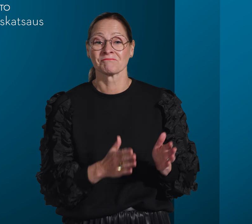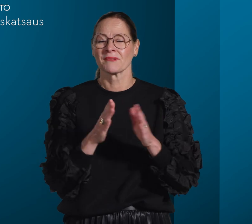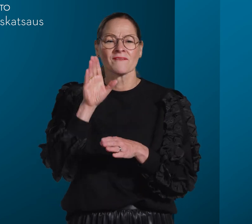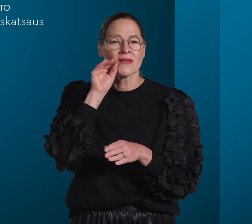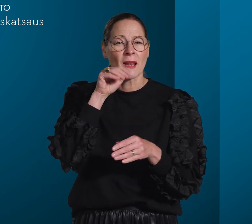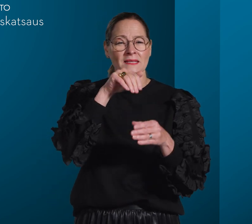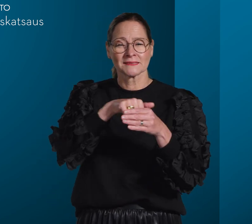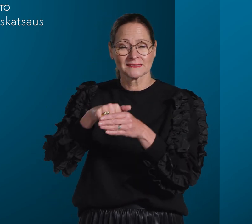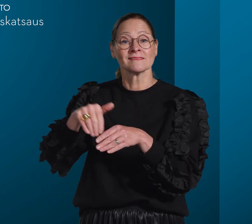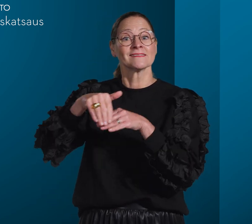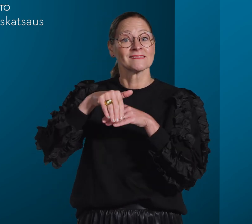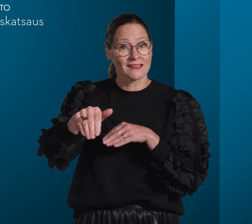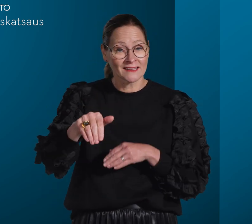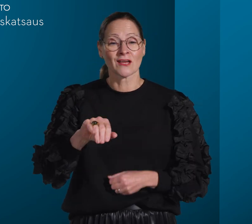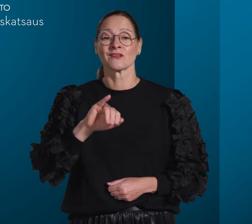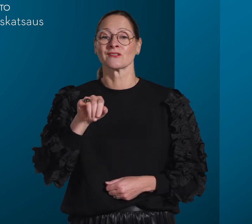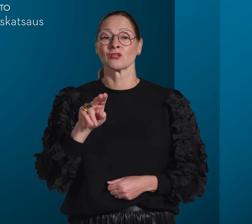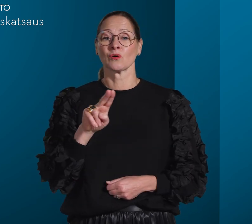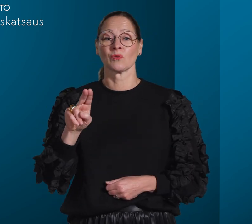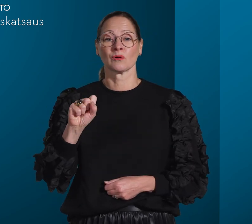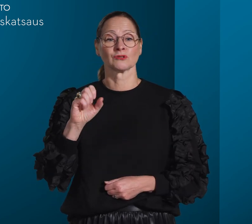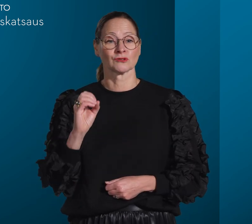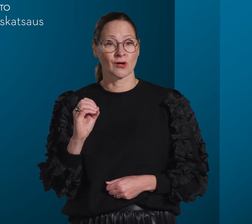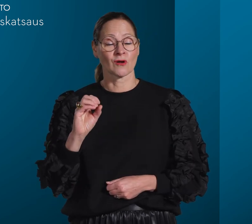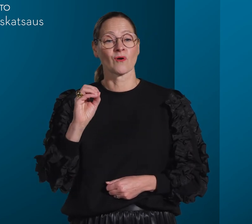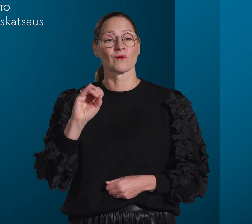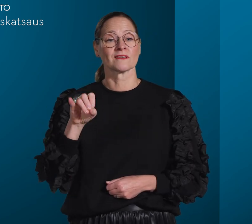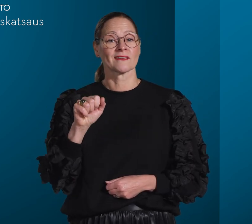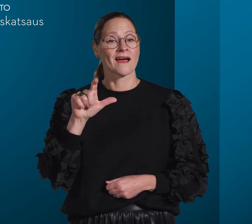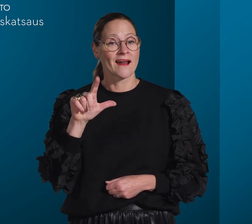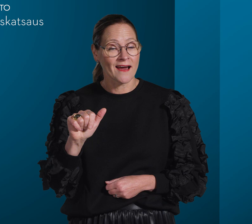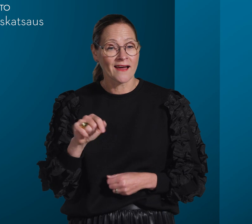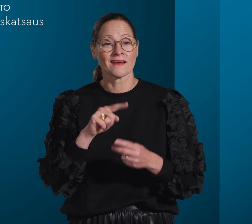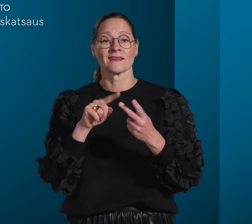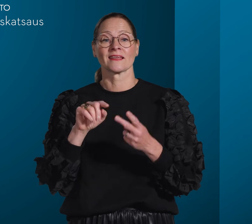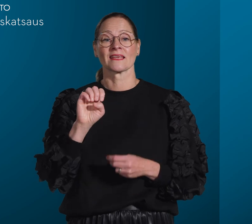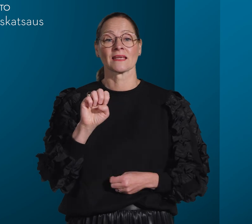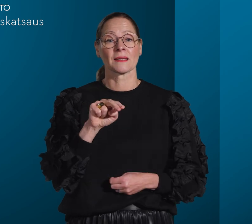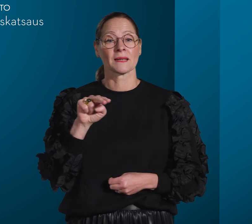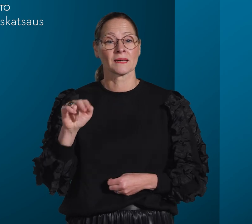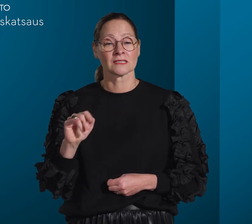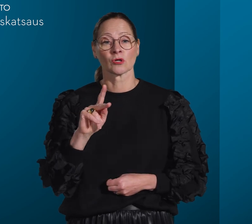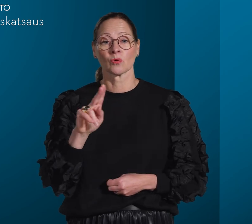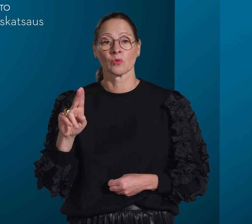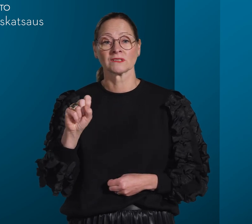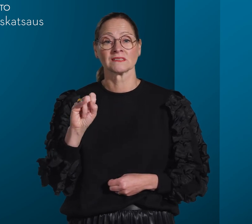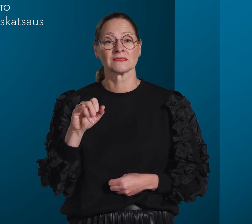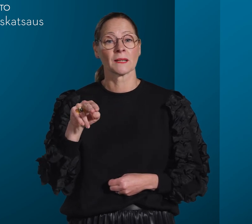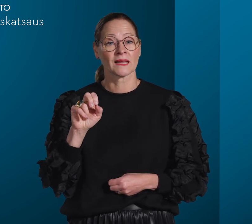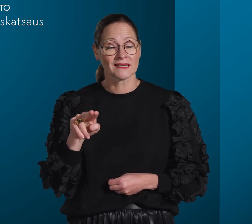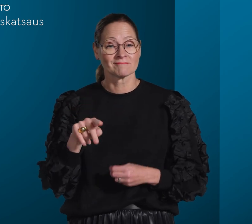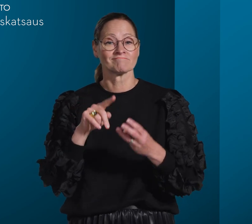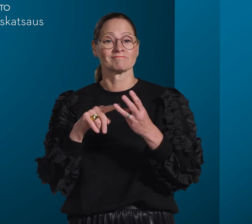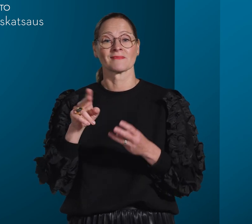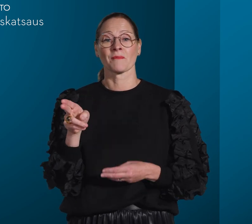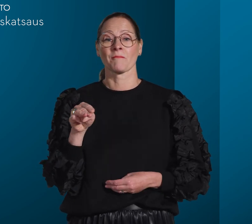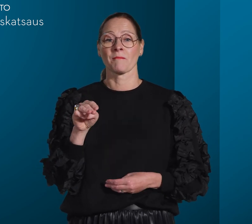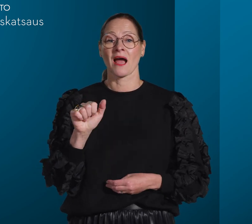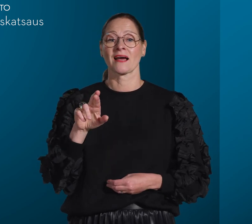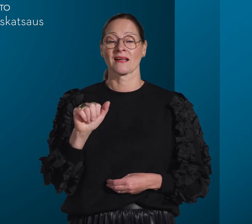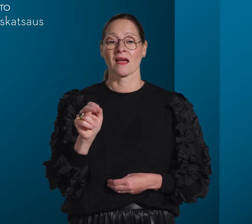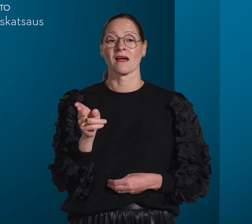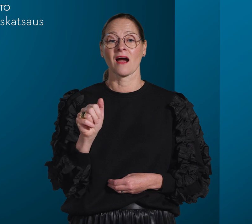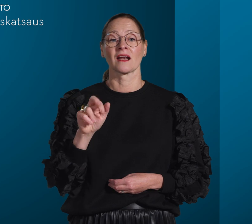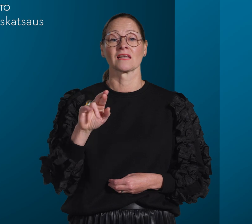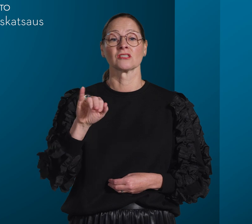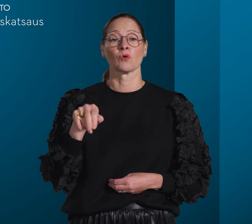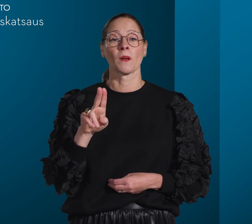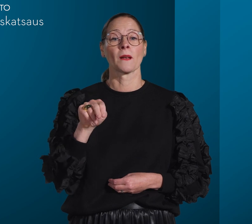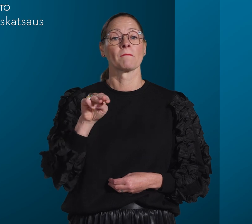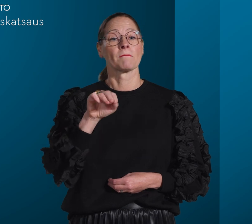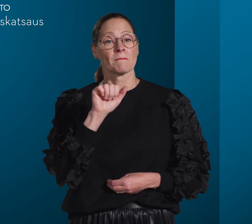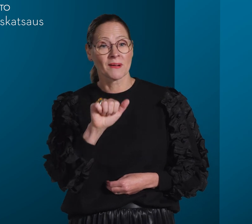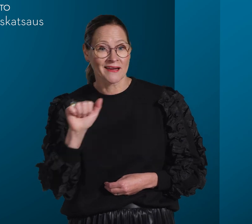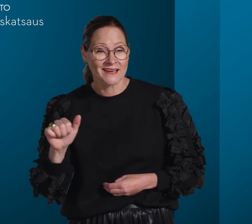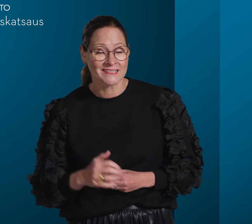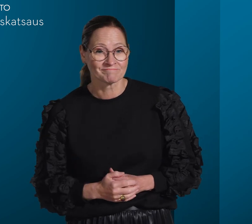Vanhoina jäseninä jatkavat Juuso Ojala, Enni Kuusinen ja Mara Harjunmaa.